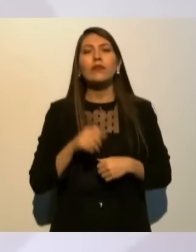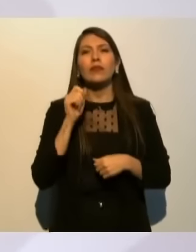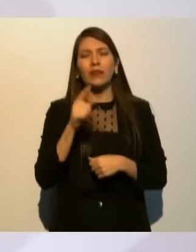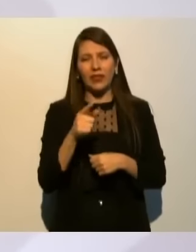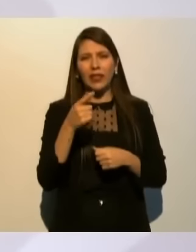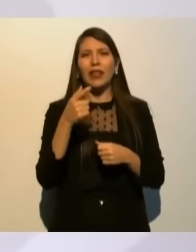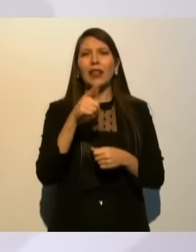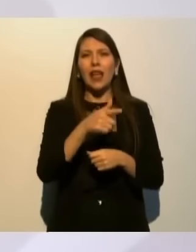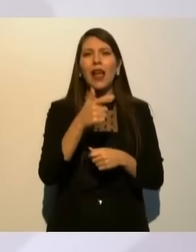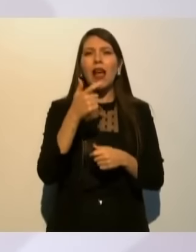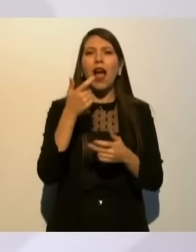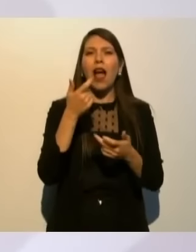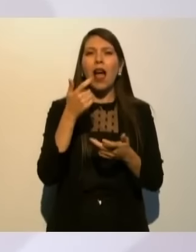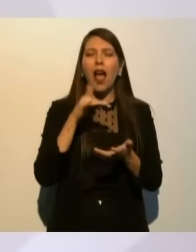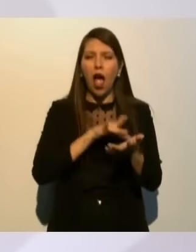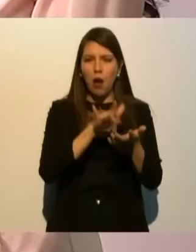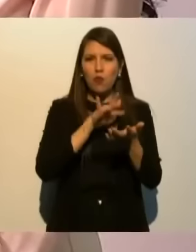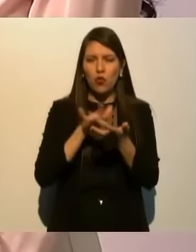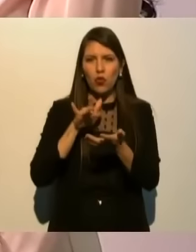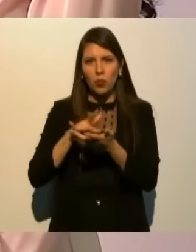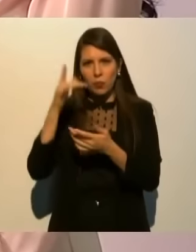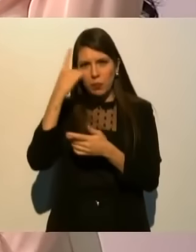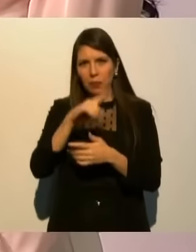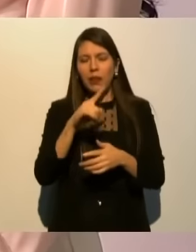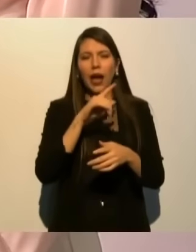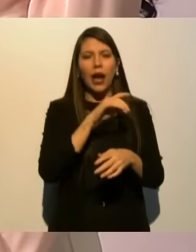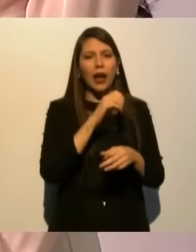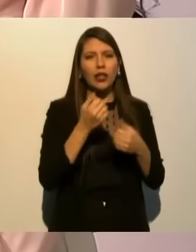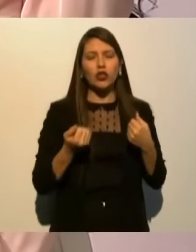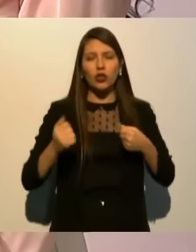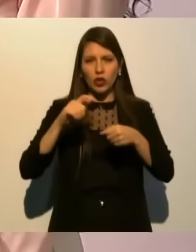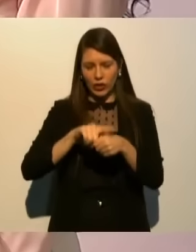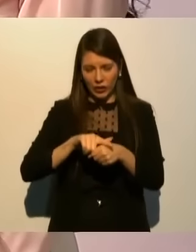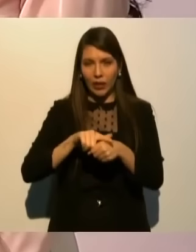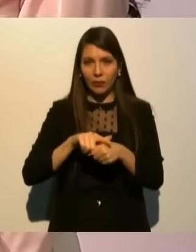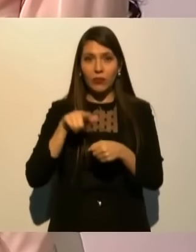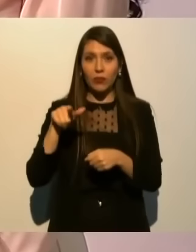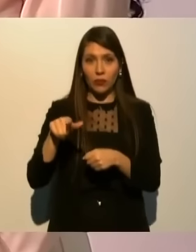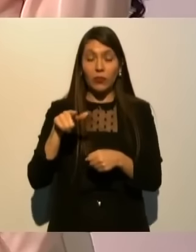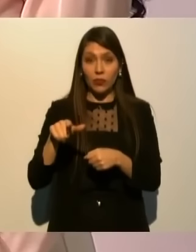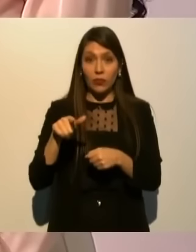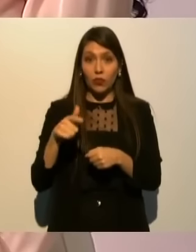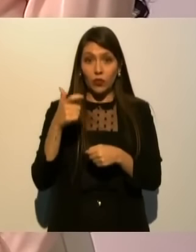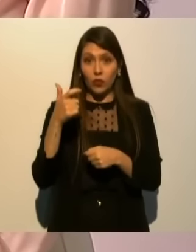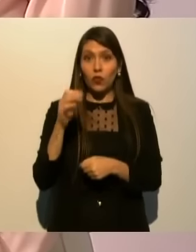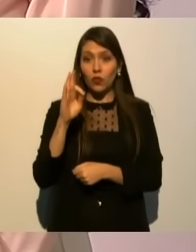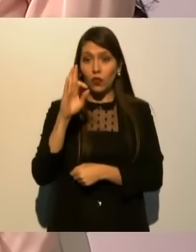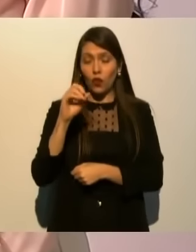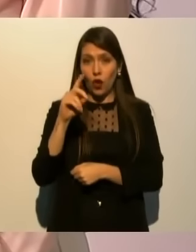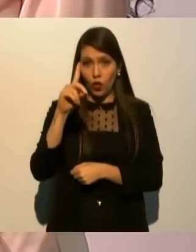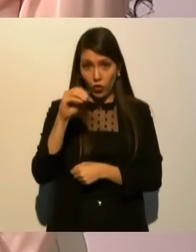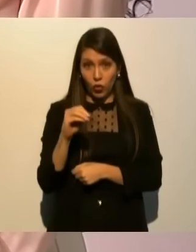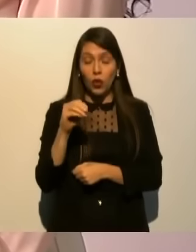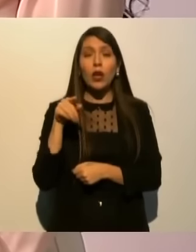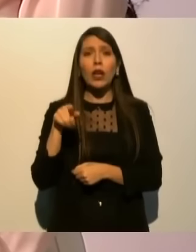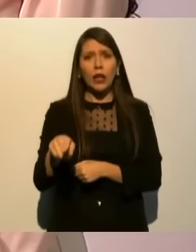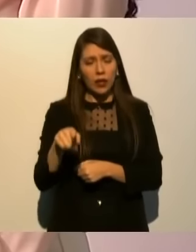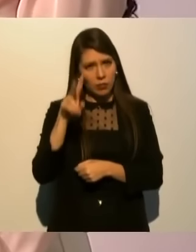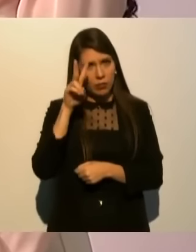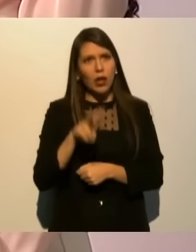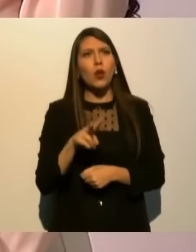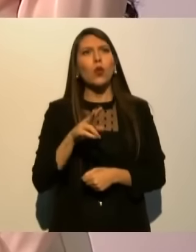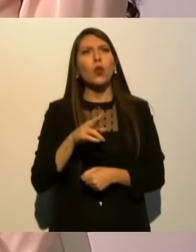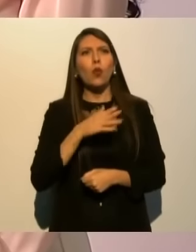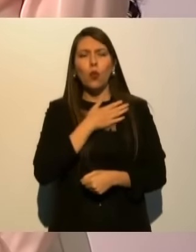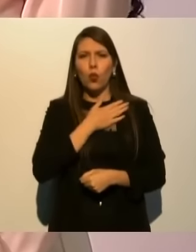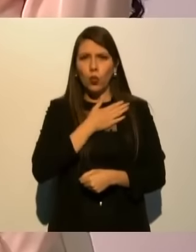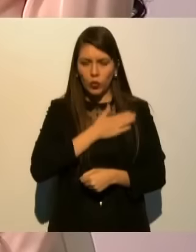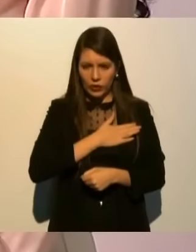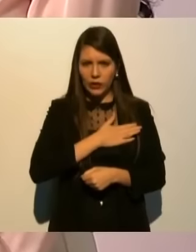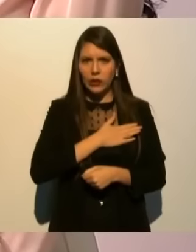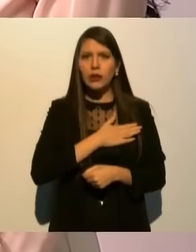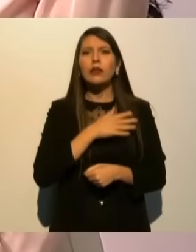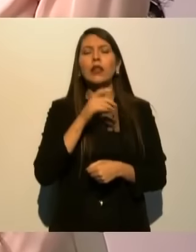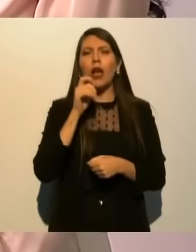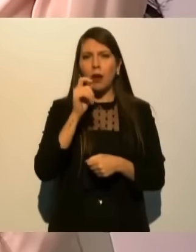la infraestructura social el fondo es un acto de Justicia social y base de nuestro pacto Federal